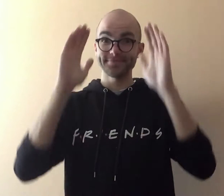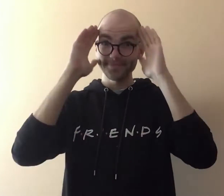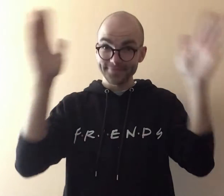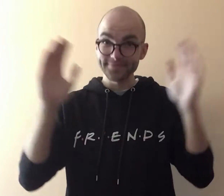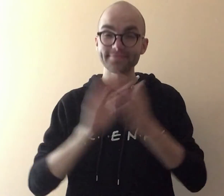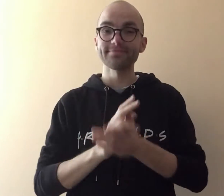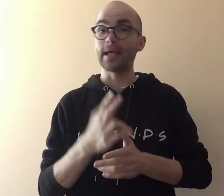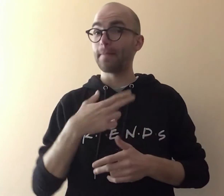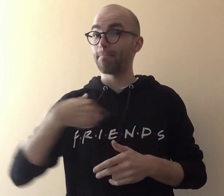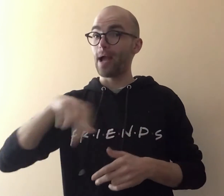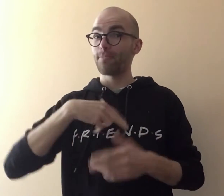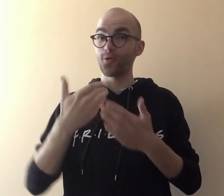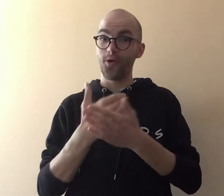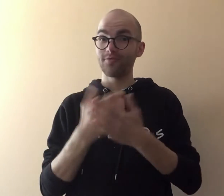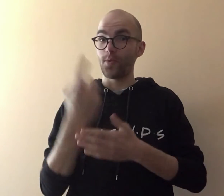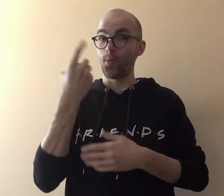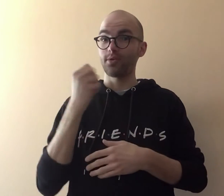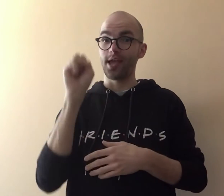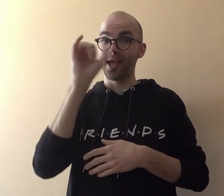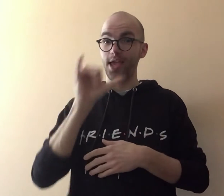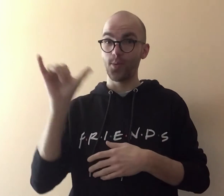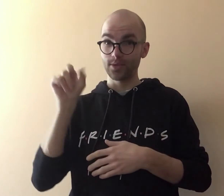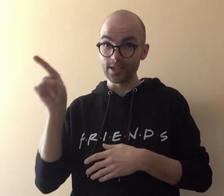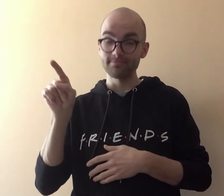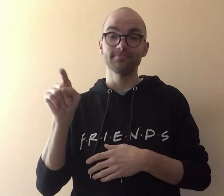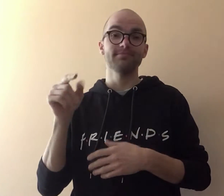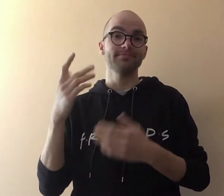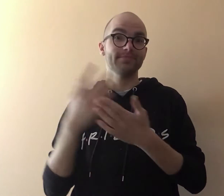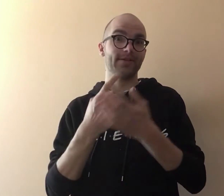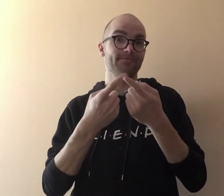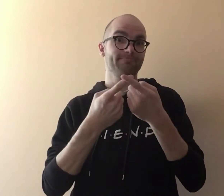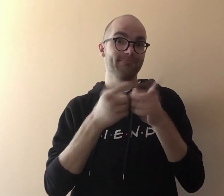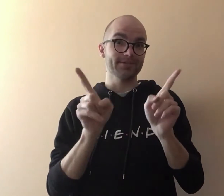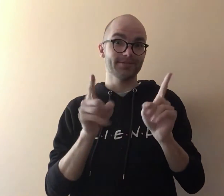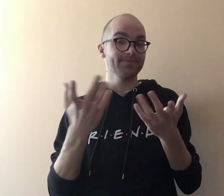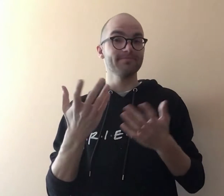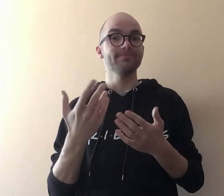Zdravo. Imamo novice za vas od EUDY-ja!